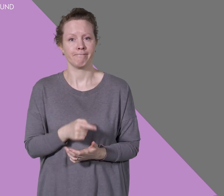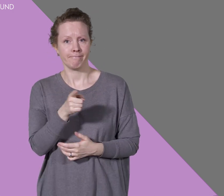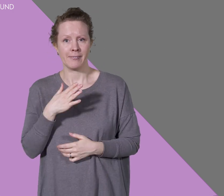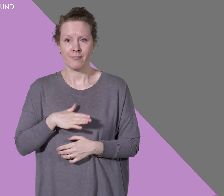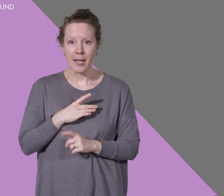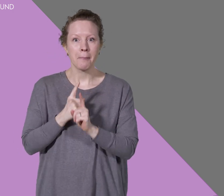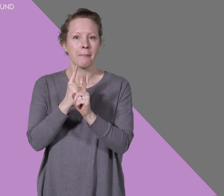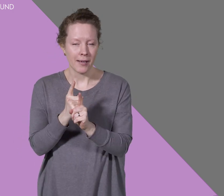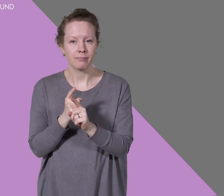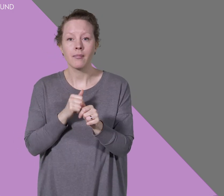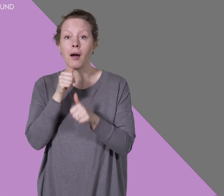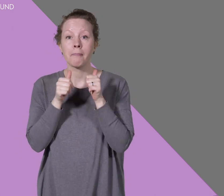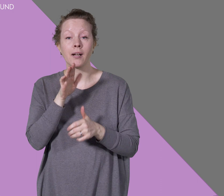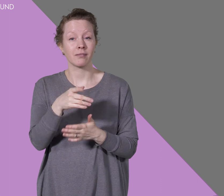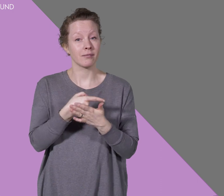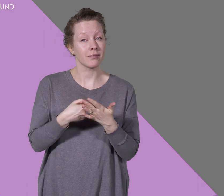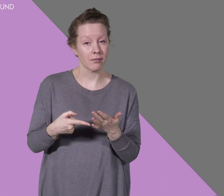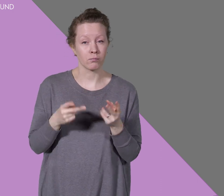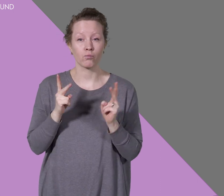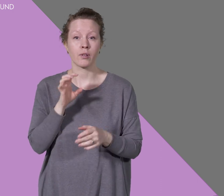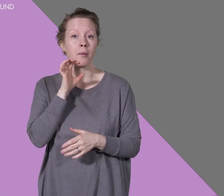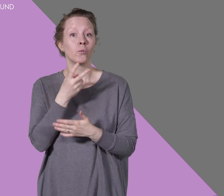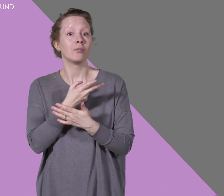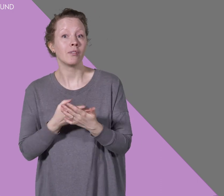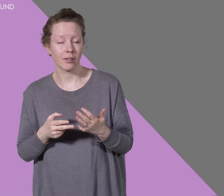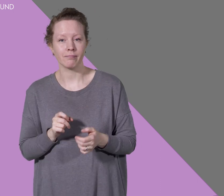Skicka din anmälan (namn och e-postadress) -